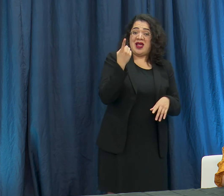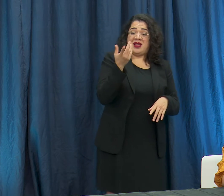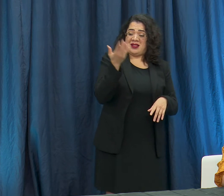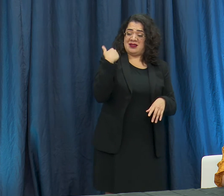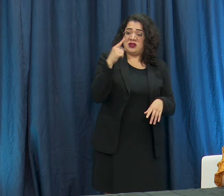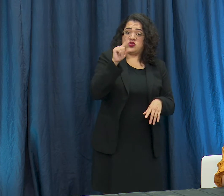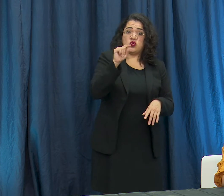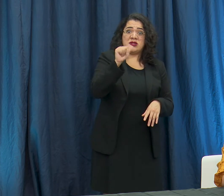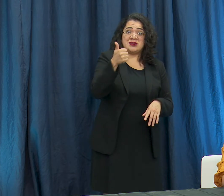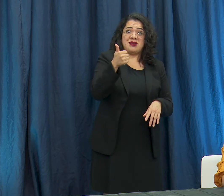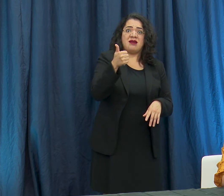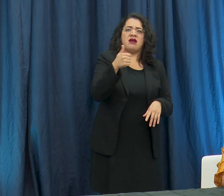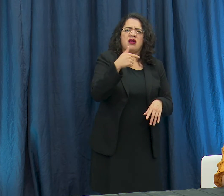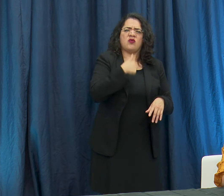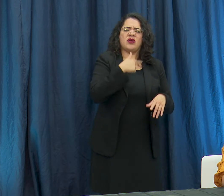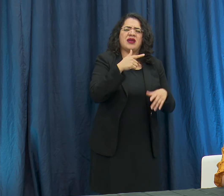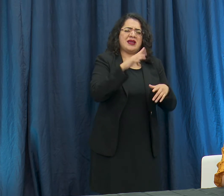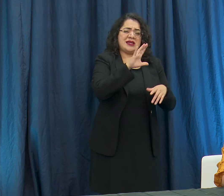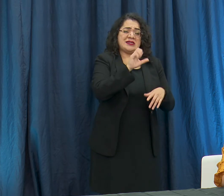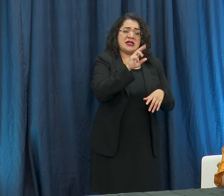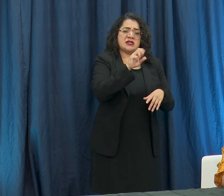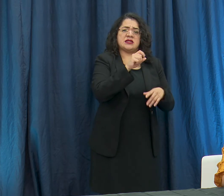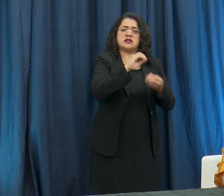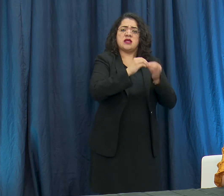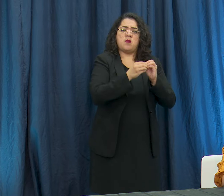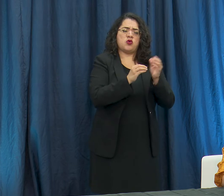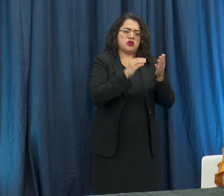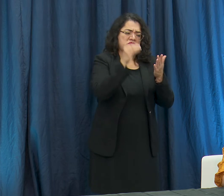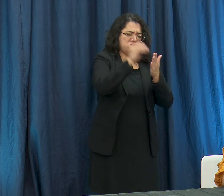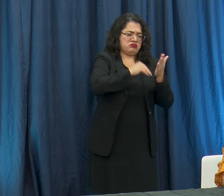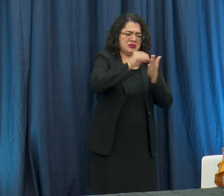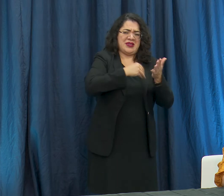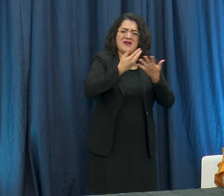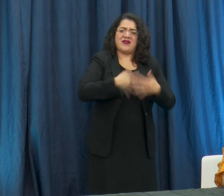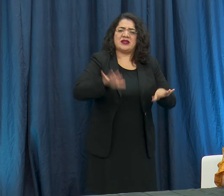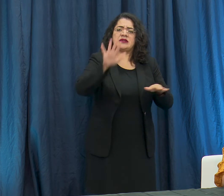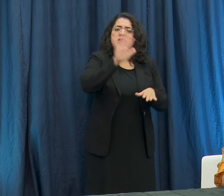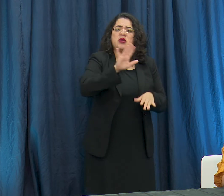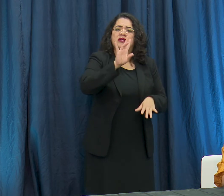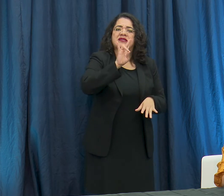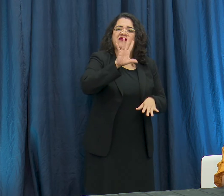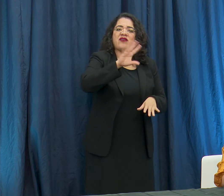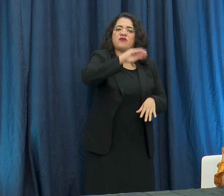porque esto NOS why you that a receiver dinero a la ciudad para poder seguir la